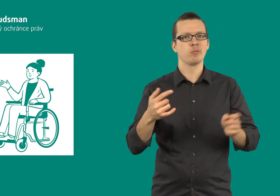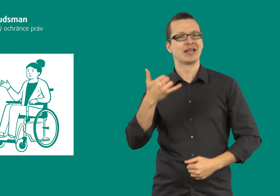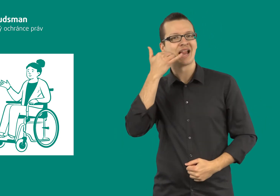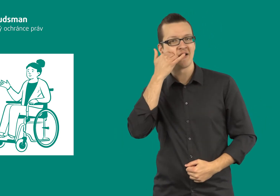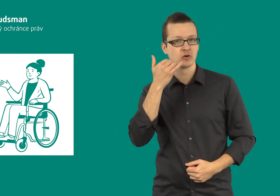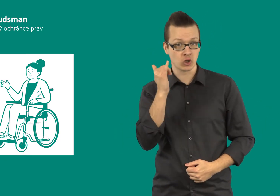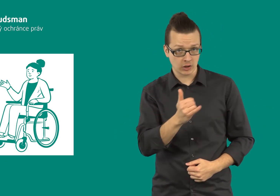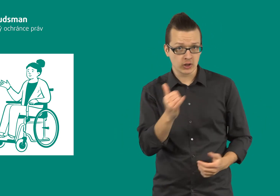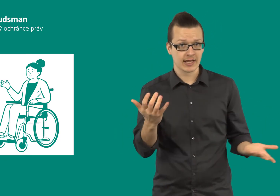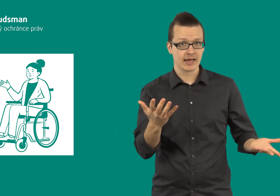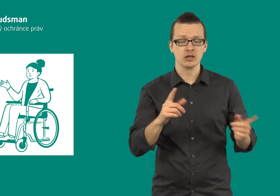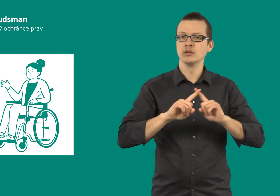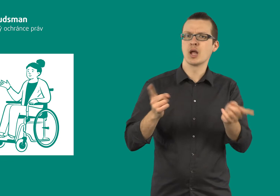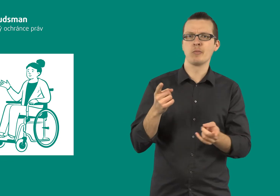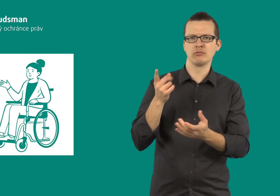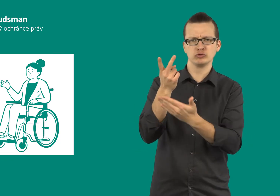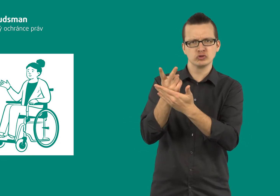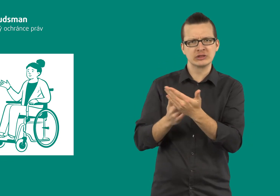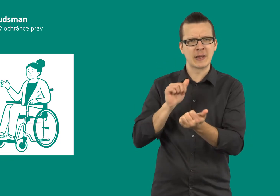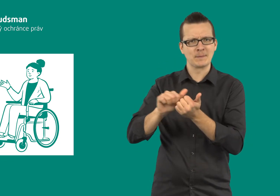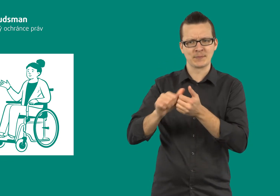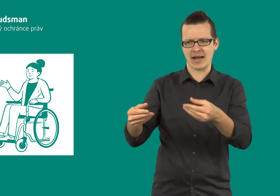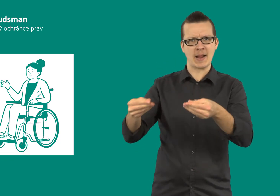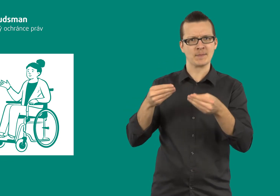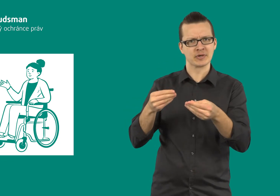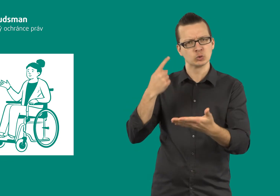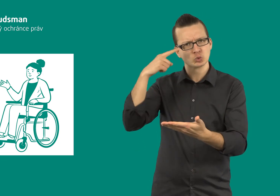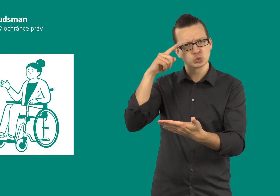telefonická komunikace či studování dokumentace v papírové podobě.